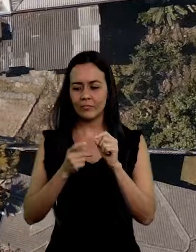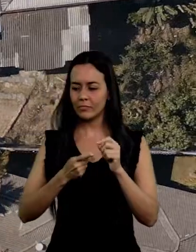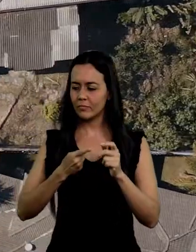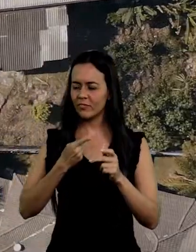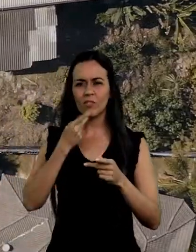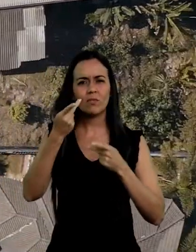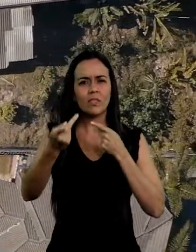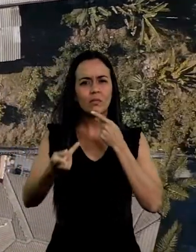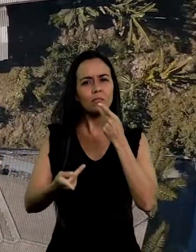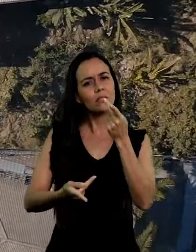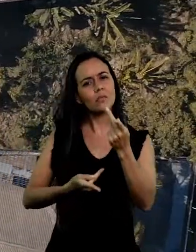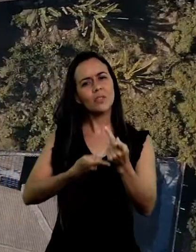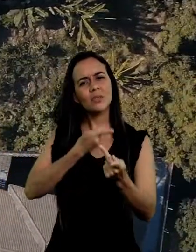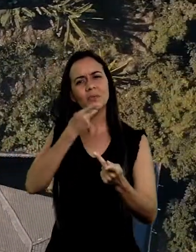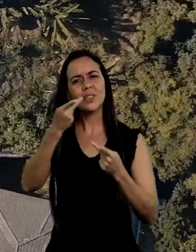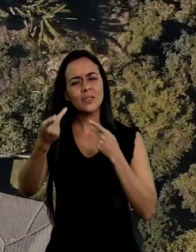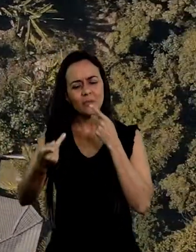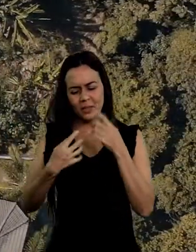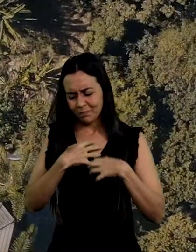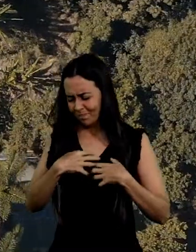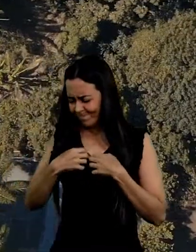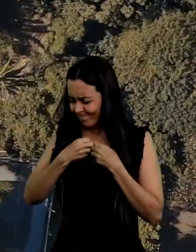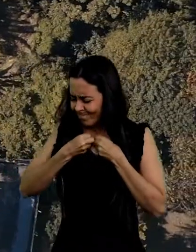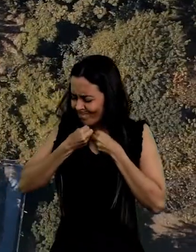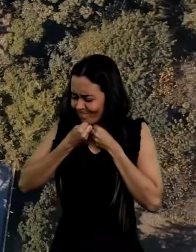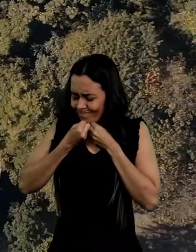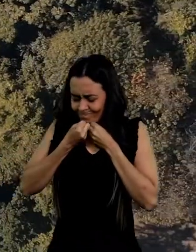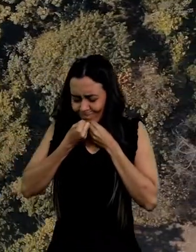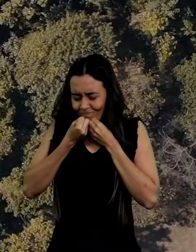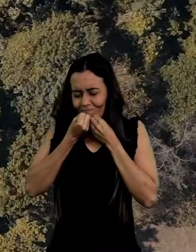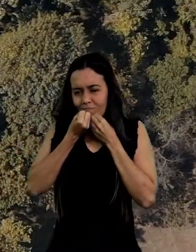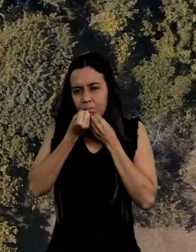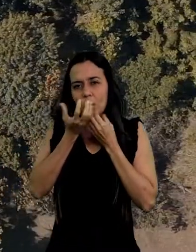Falar, falar, falar, até que a angústia dê lugar a palavra.